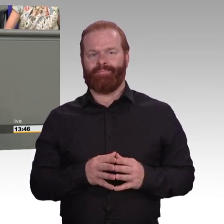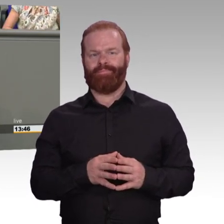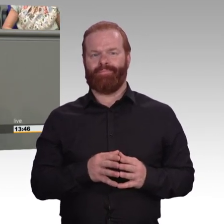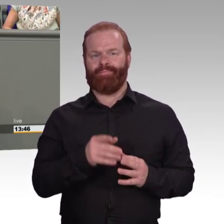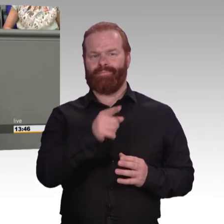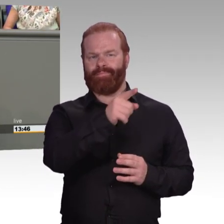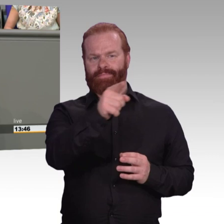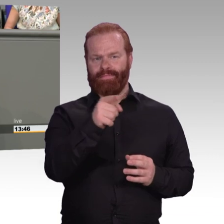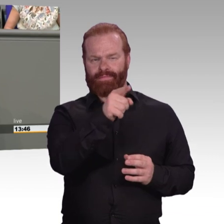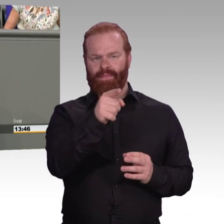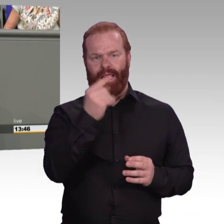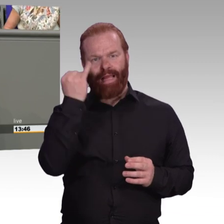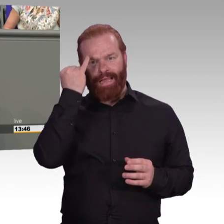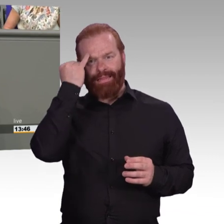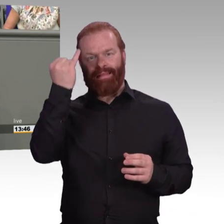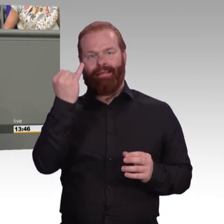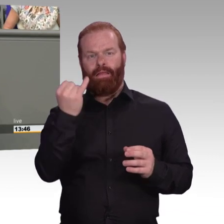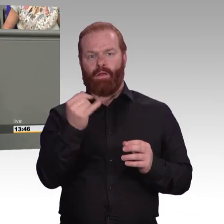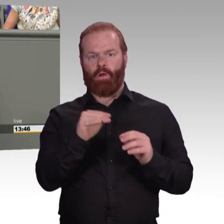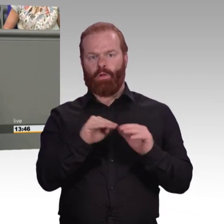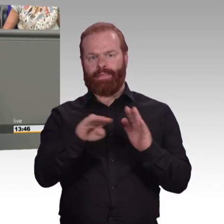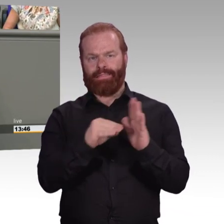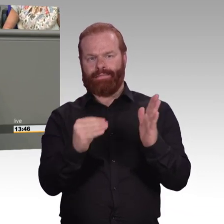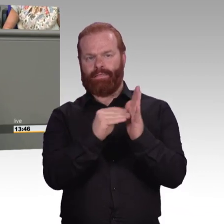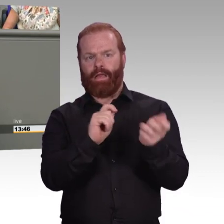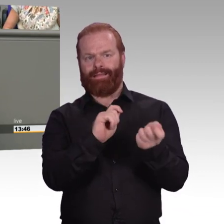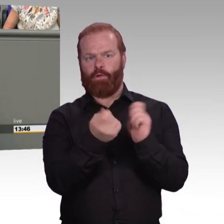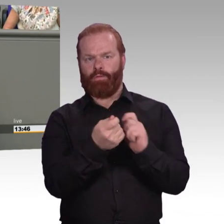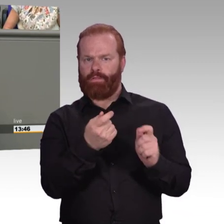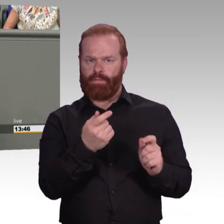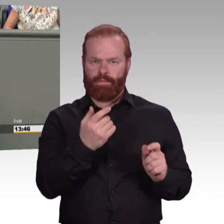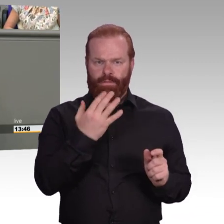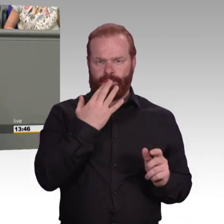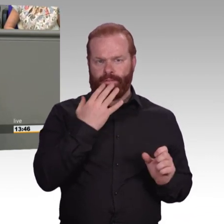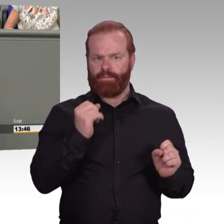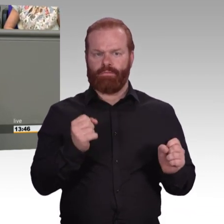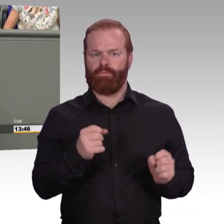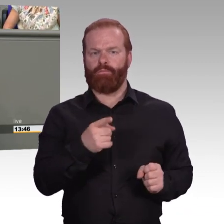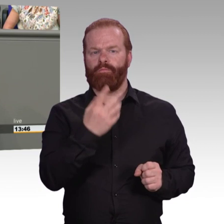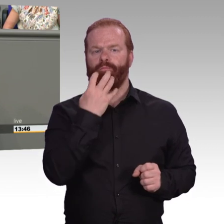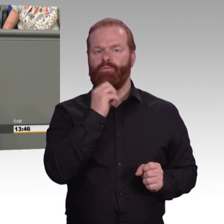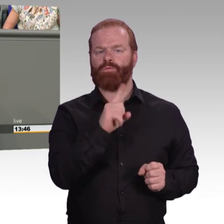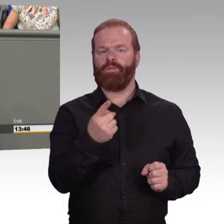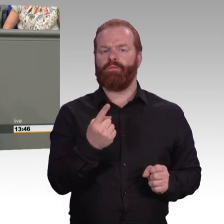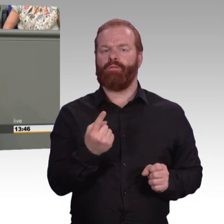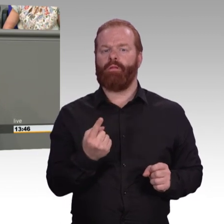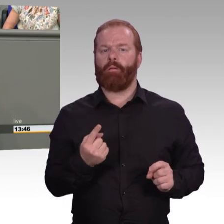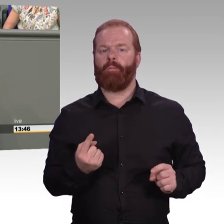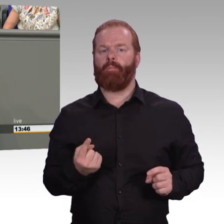Der Gesetzentwurf der Linken, meine Damen und Herren, der Gesetzentwurf der Linken erinnert an einen lieblos zusammengestückelten Entwurf einer Verwaltungsvorschrift und erfüllt nicht annähernd